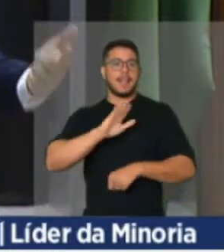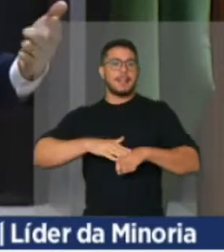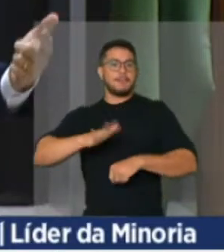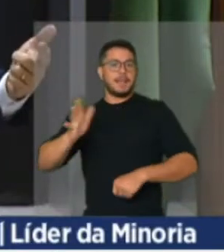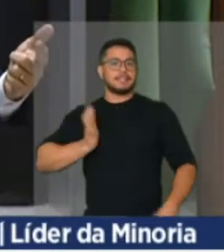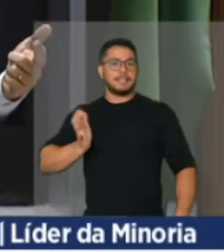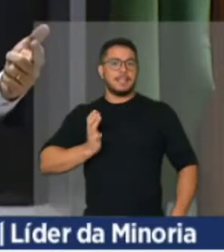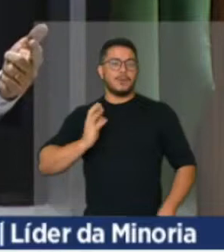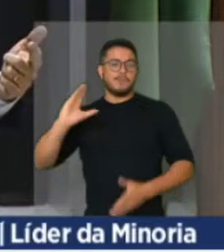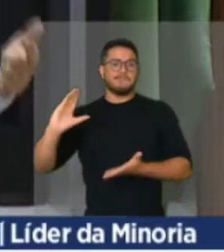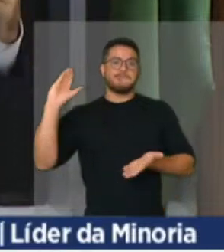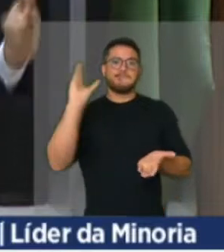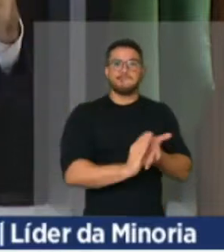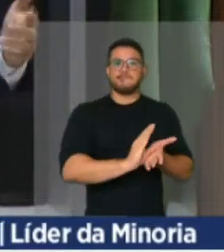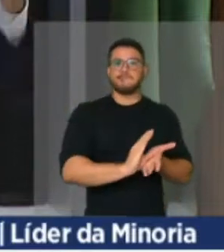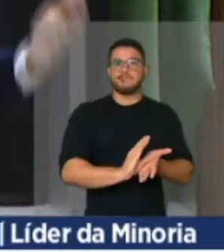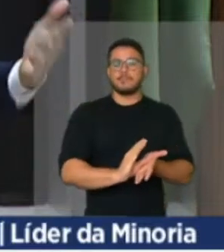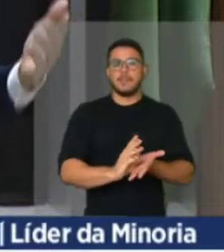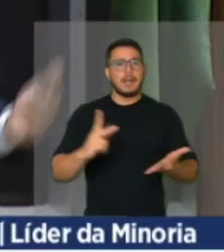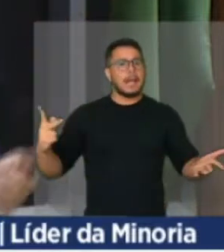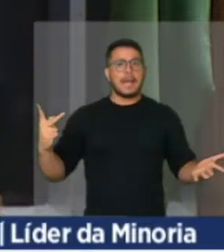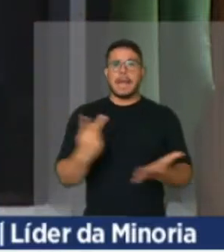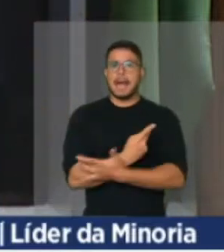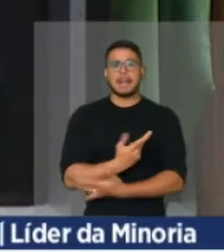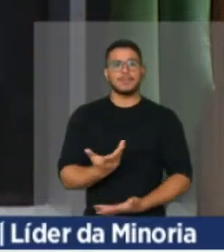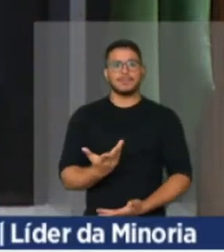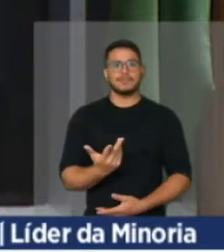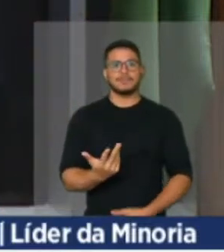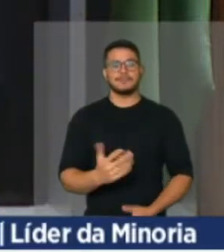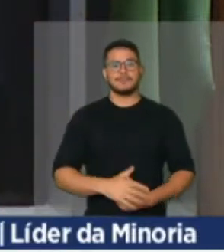ISTO É ILEGAL! ISTO É PROIBIDO! DEPUTADO ARLINDO QUE CONHECE MUITO BEM ESSE TEMA.